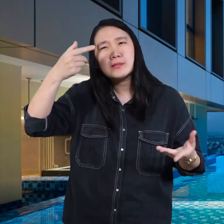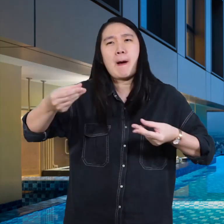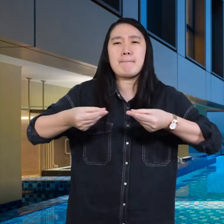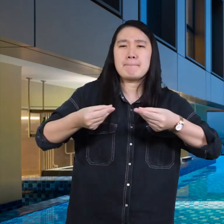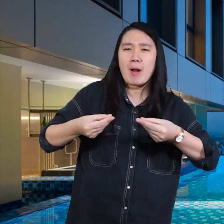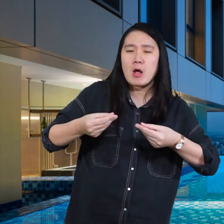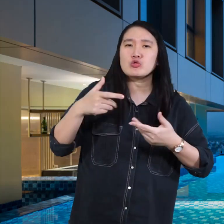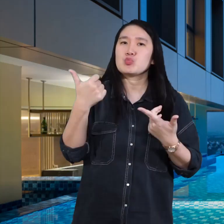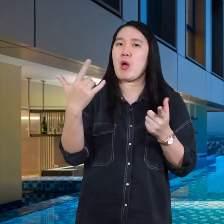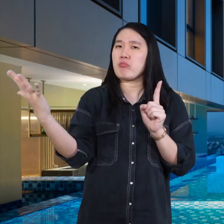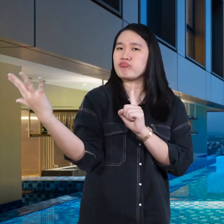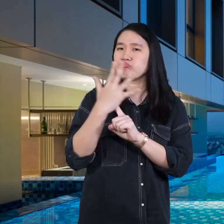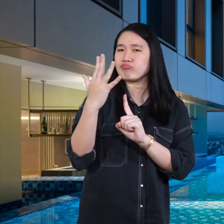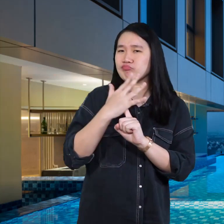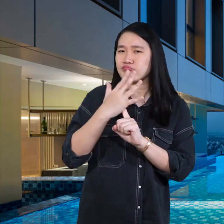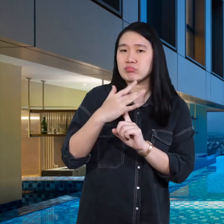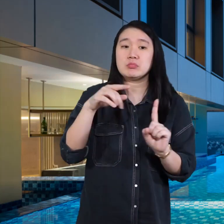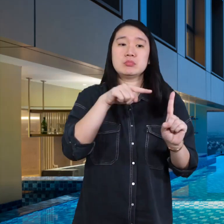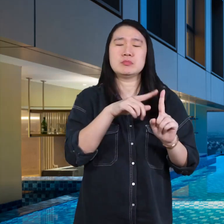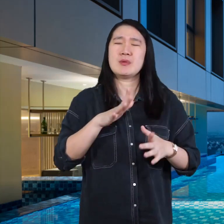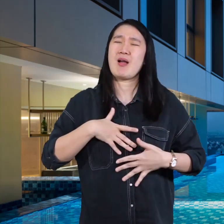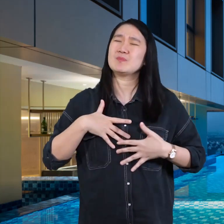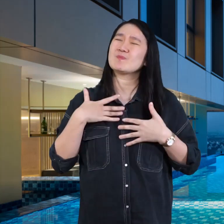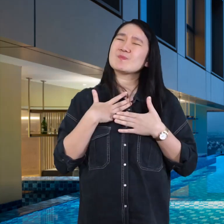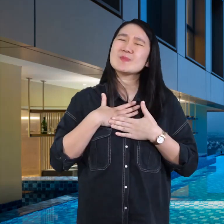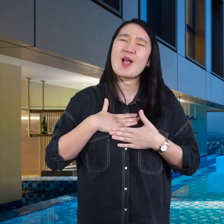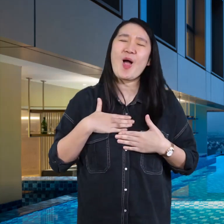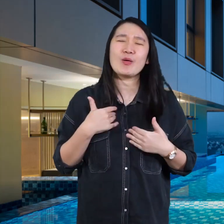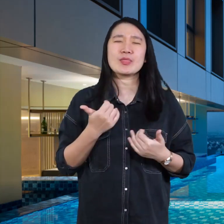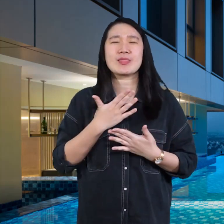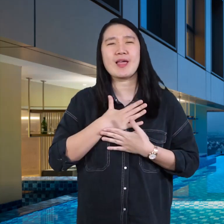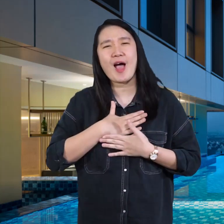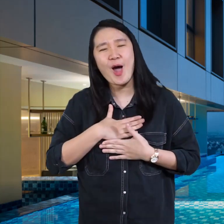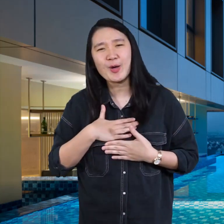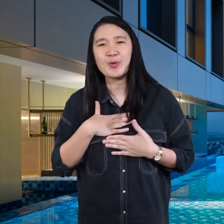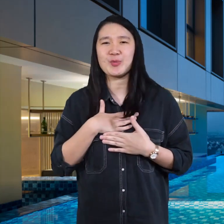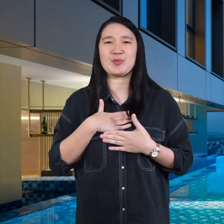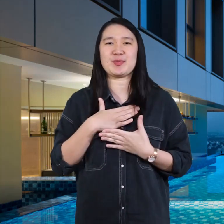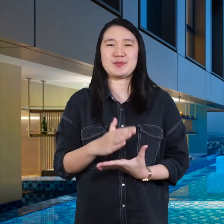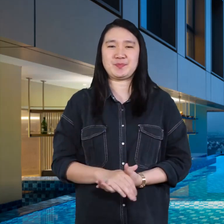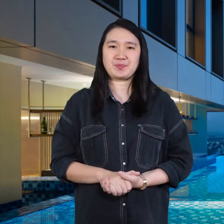maka ingin belajar marketing supaya laku. Harris merasa salut dan terharu.